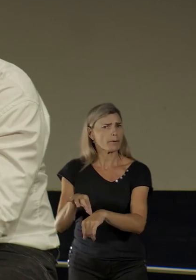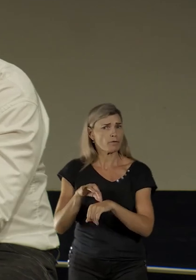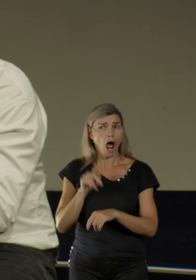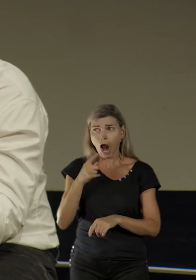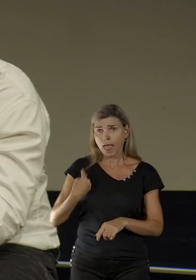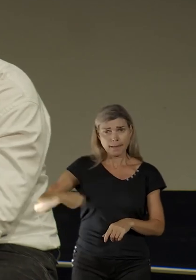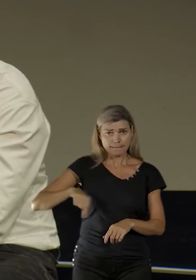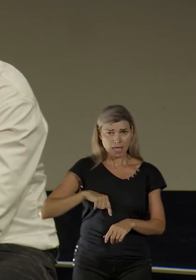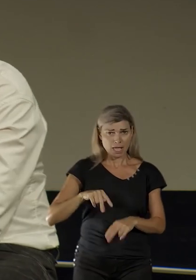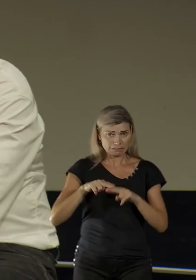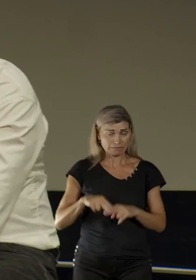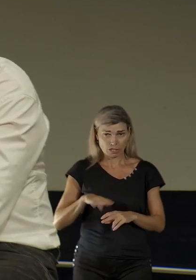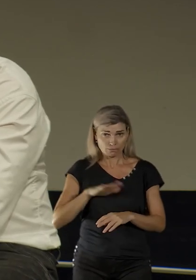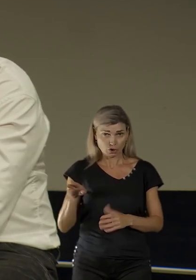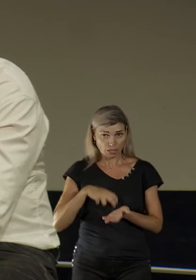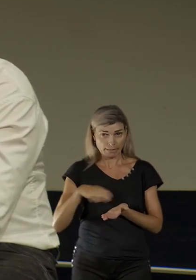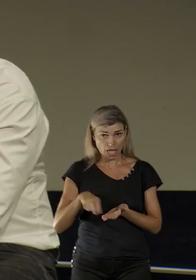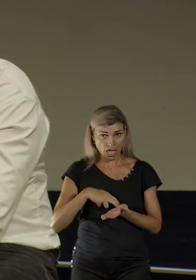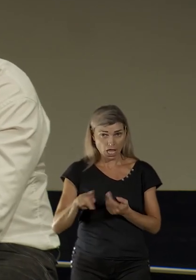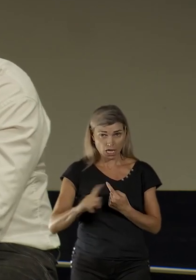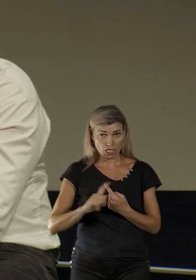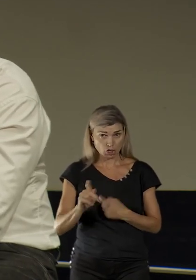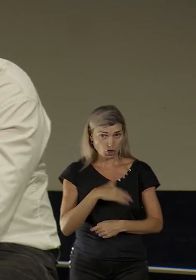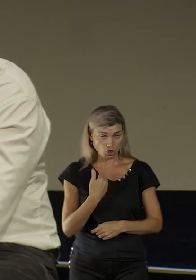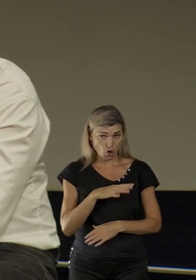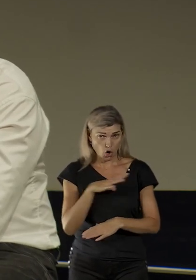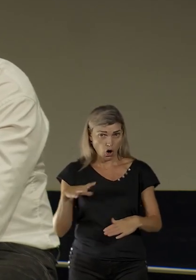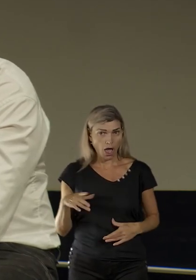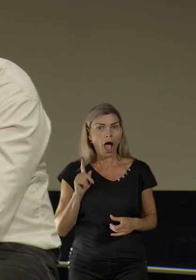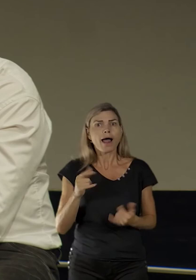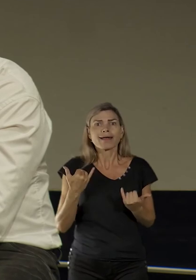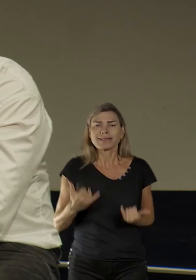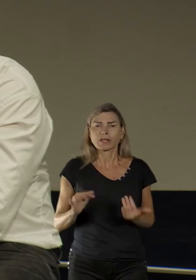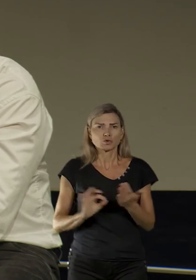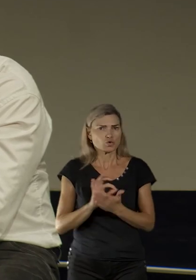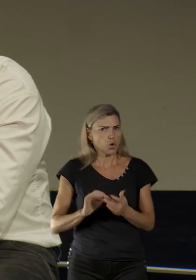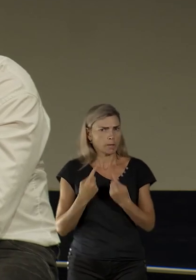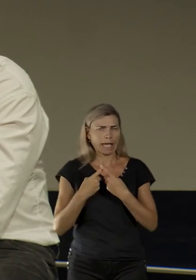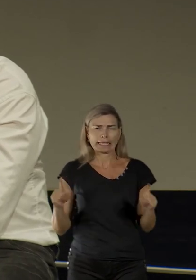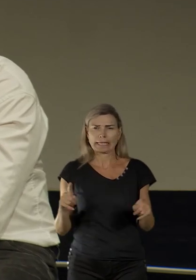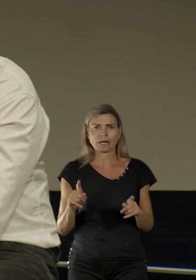A dneska z různých důvodů, vzdálenosti, bezpečnosti, nekvality veřejného